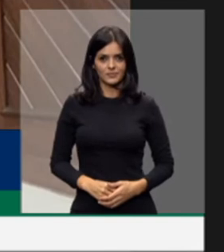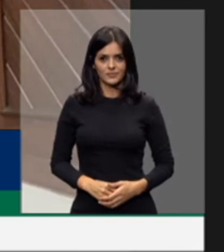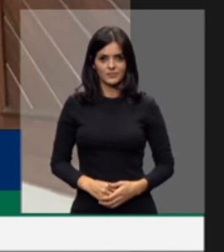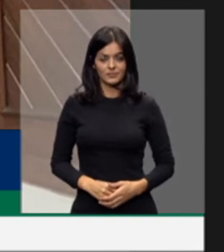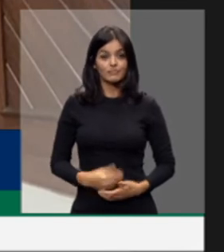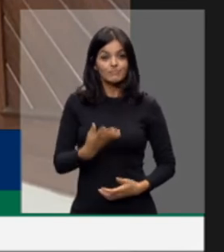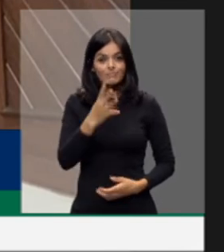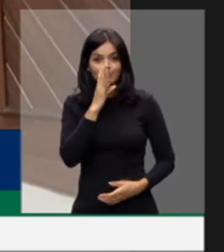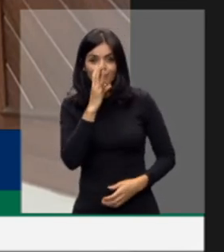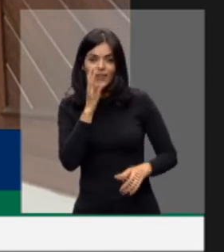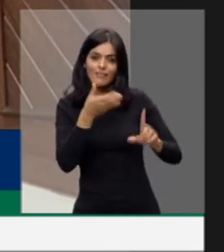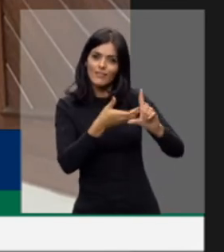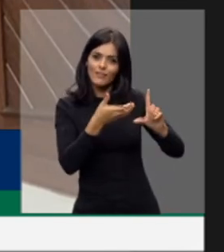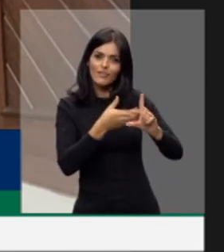PAÍS. O FUNDEB , COMPANHEIROS E COMPANHEIRAS QUE NOS